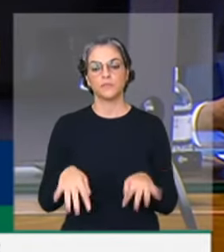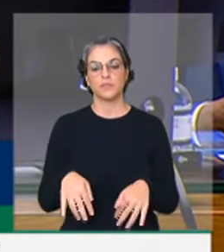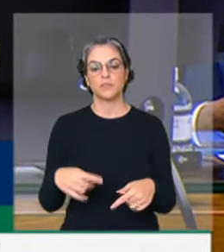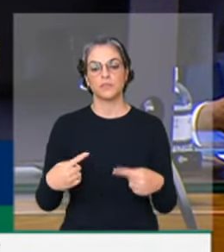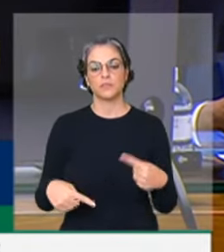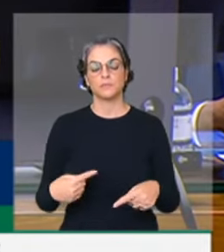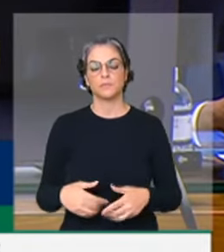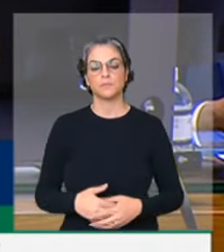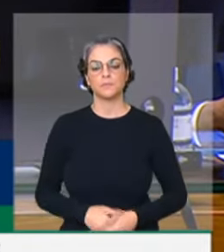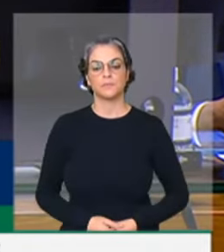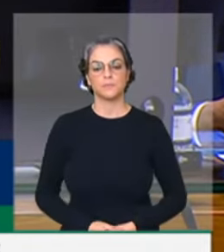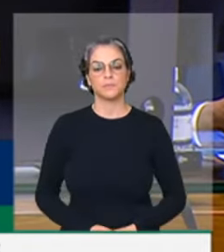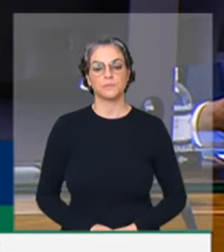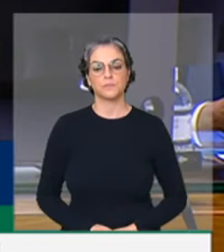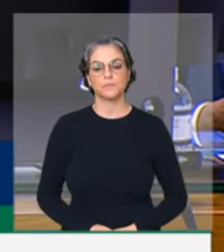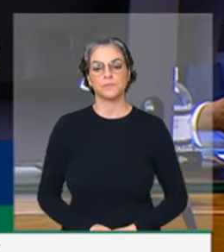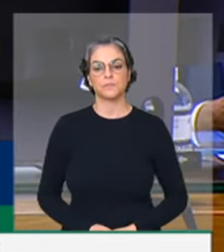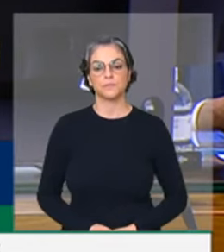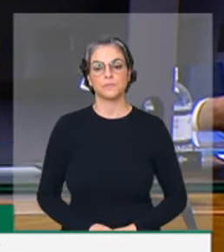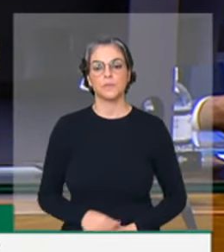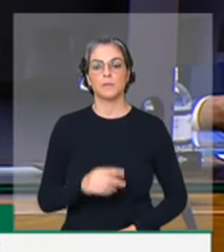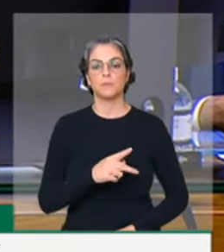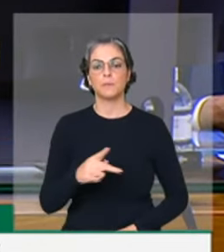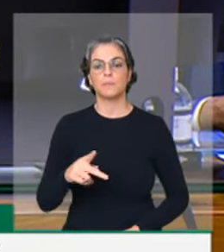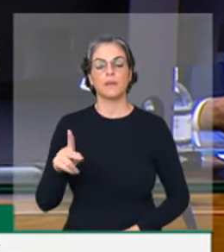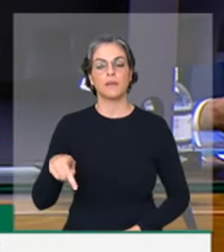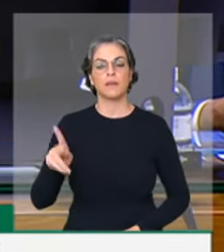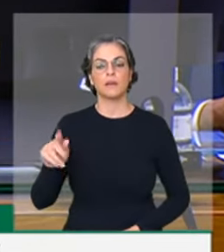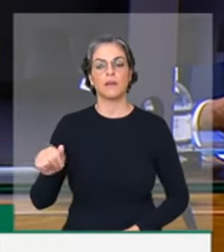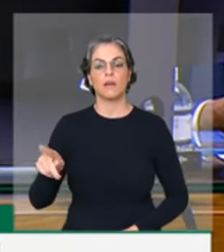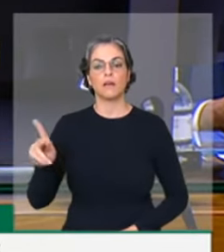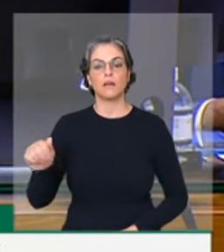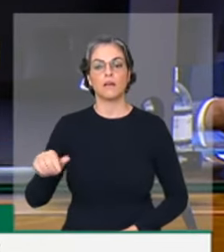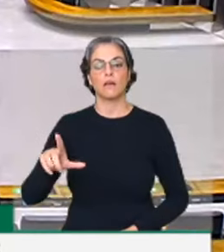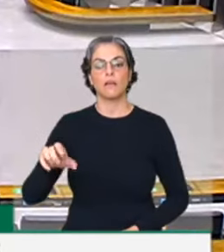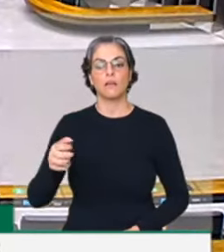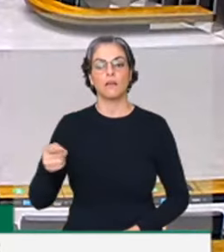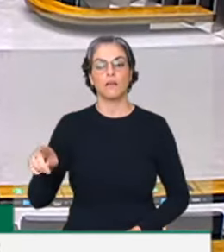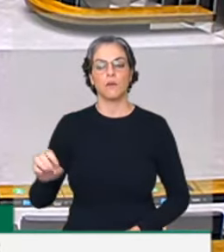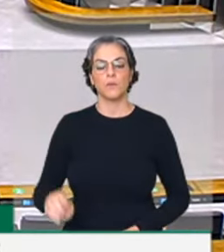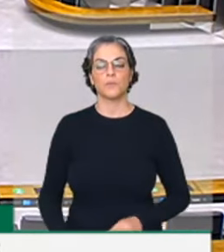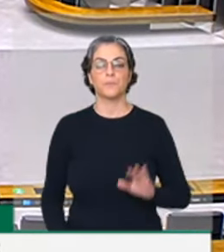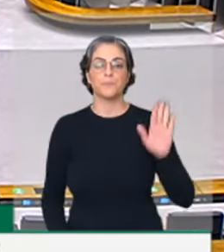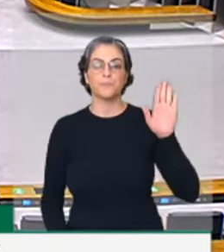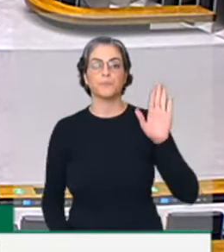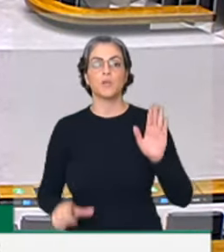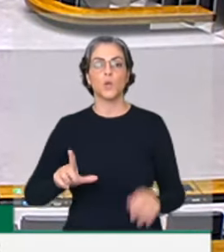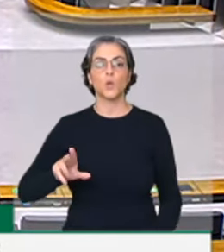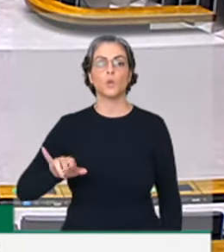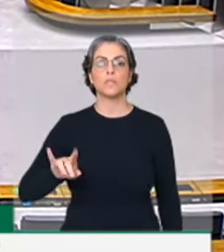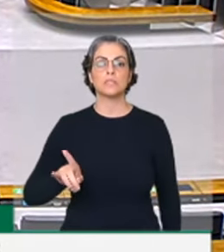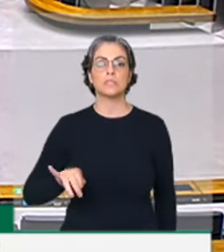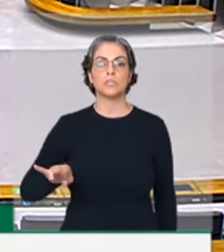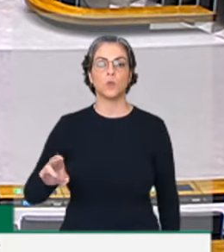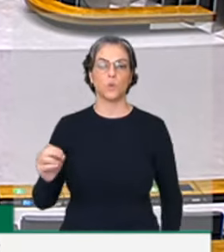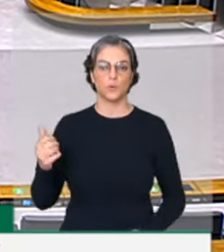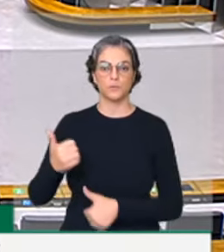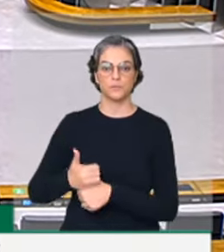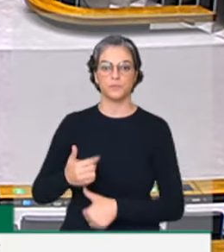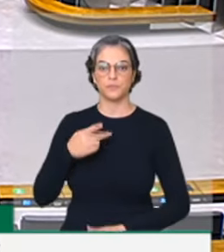A FAVOR DEPUTADO CACÁLEÃO. -- [DEPUTADO]: PRESIDENTE DEPUTADO DR. LUIZINHO VAI ENCAMINHAR O REQUERIMENTO. VOCÊ . -- ENCAMINHA SIM PELO FIM DAS DISCUSSÕES, SENHOR